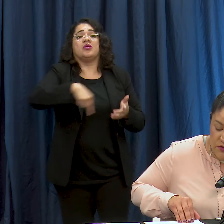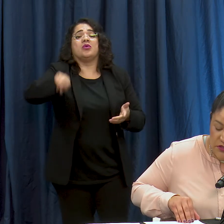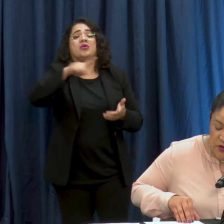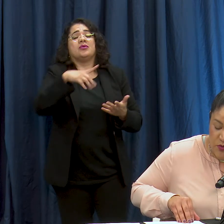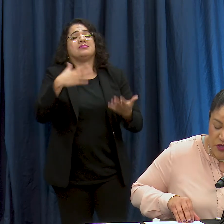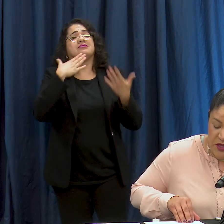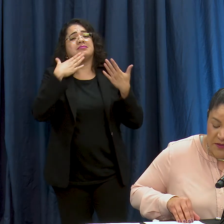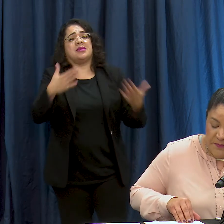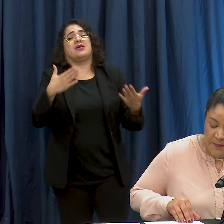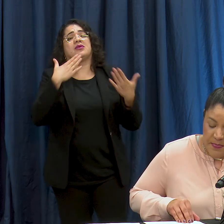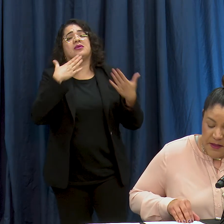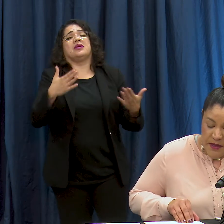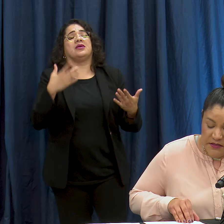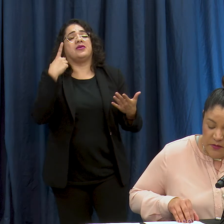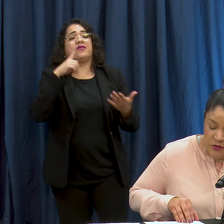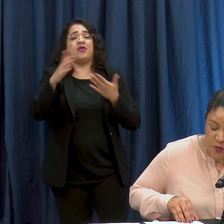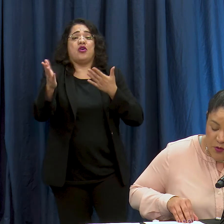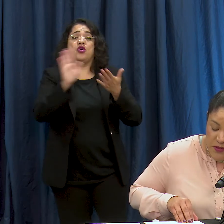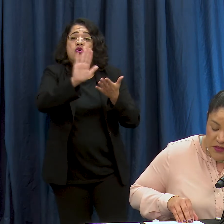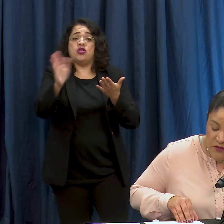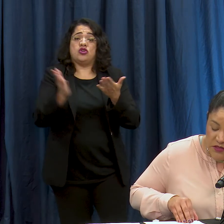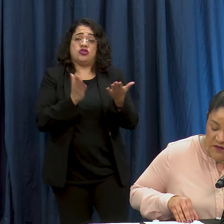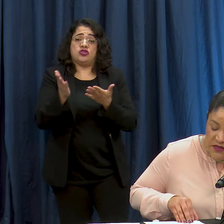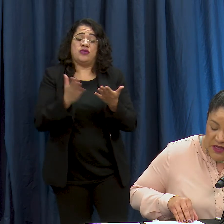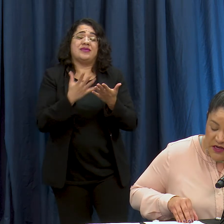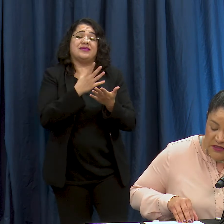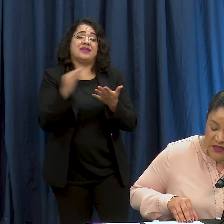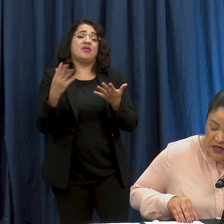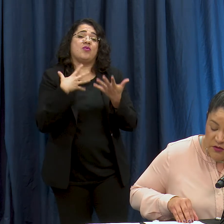nuestra comunidad estamos comprar METI dos a brindle's au